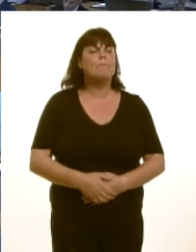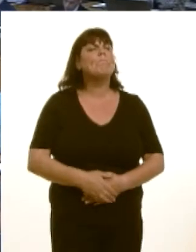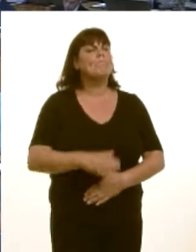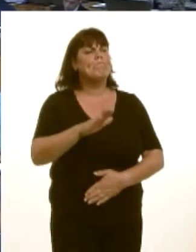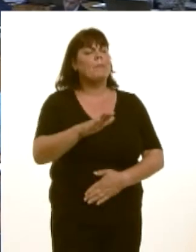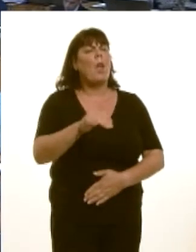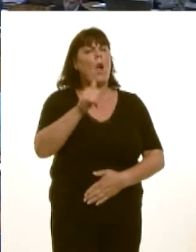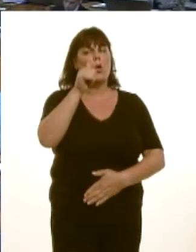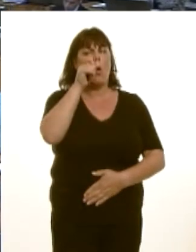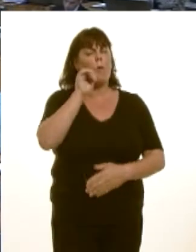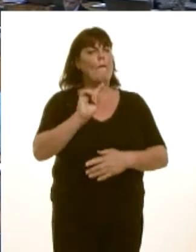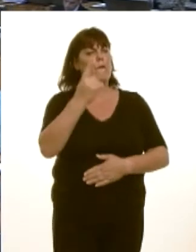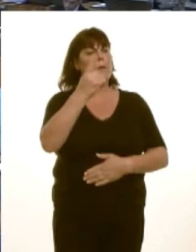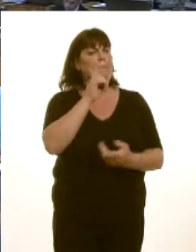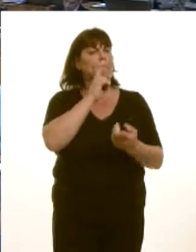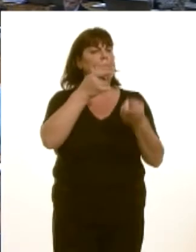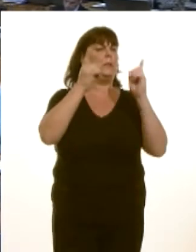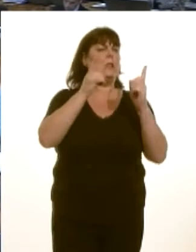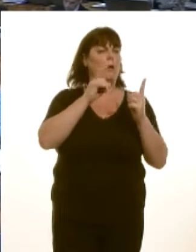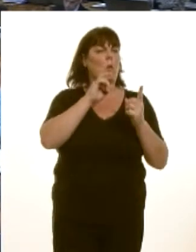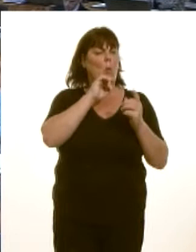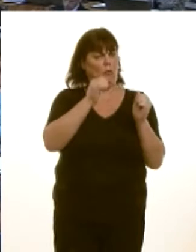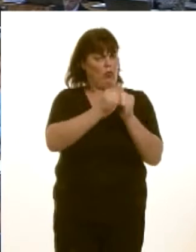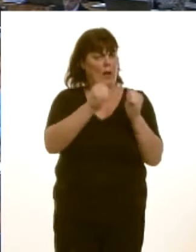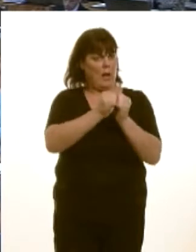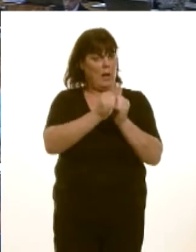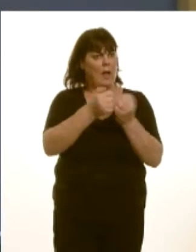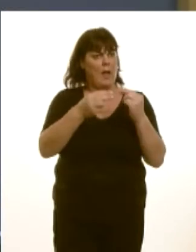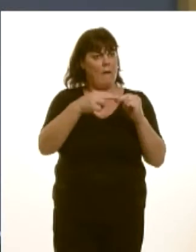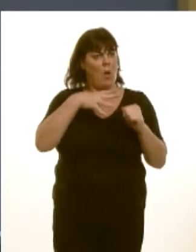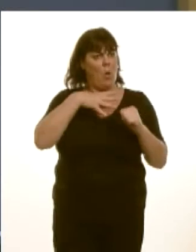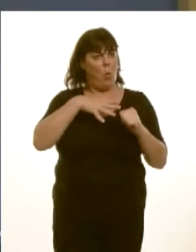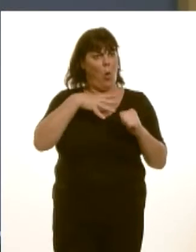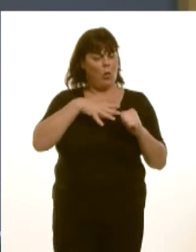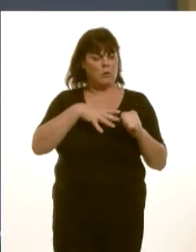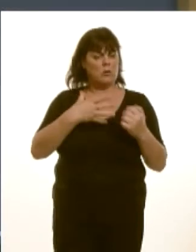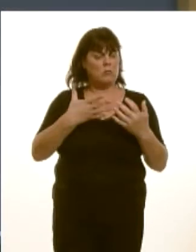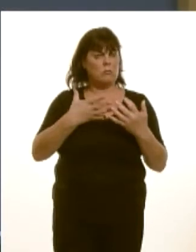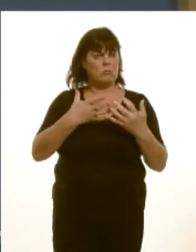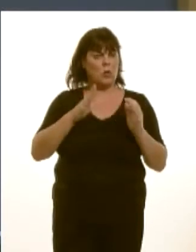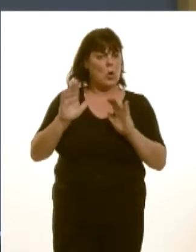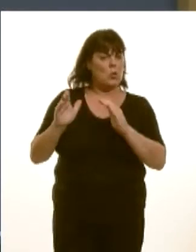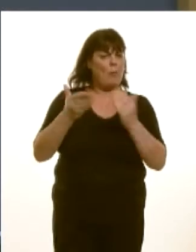gael datrysiad cynaliadwy i sut i ddarparu gwasanaethau cyhoeddus yng Nghymru, fod yn rhaid edrych ar wasanaethau cyhoeddus yn eu cyfanrwydd.